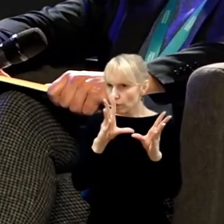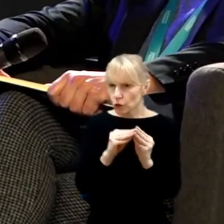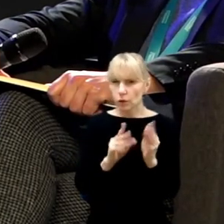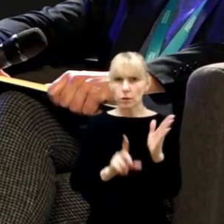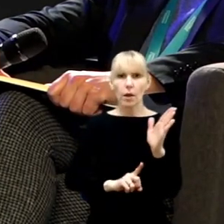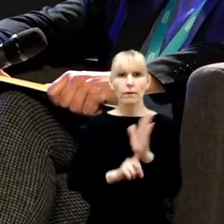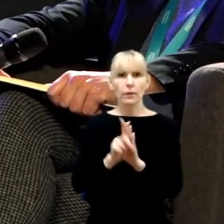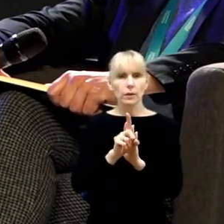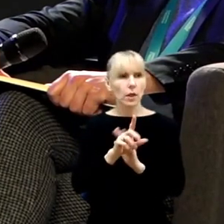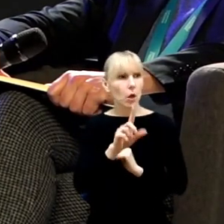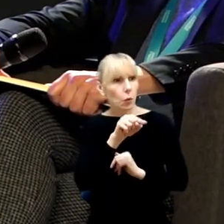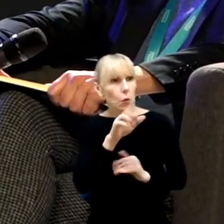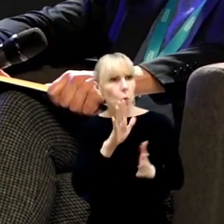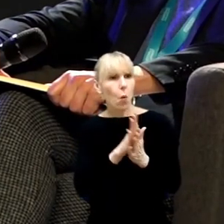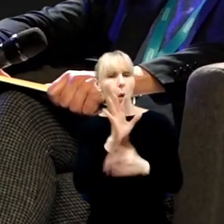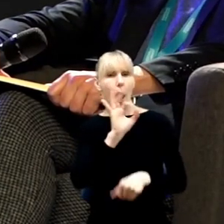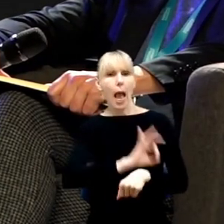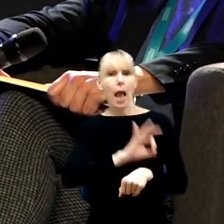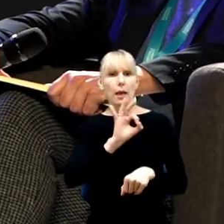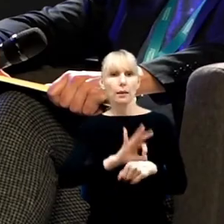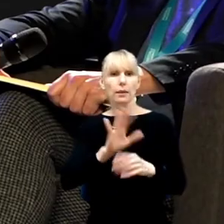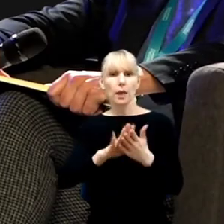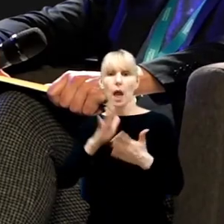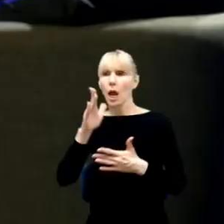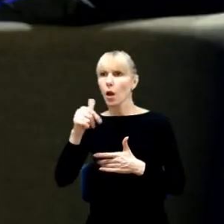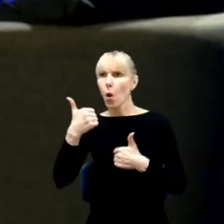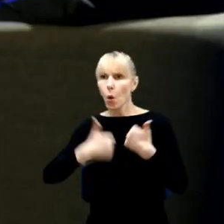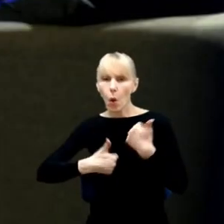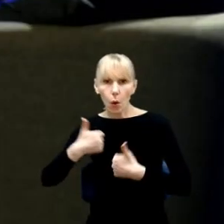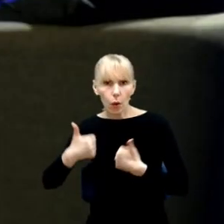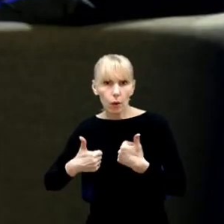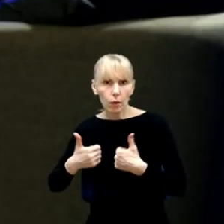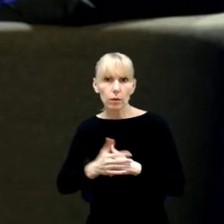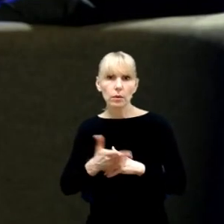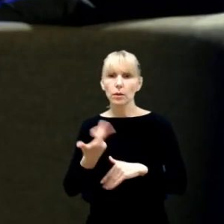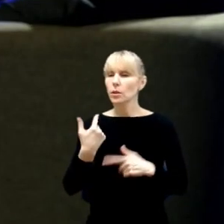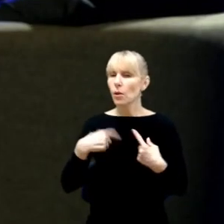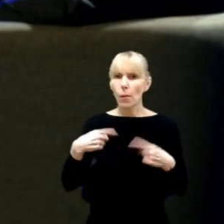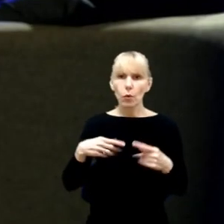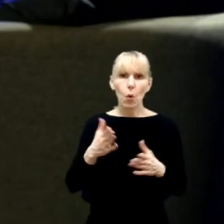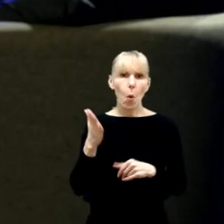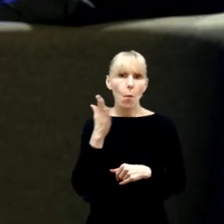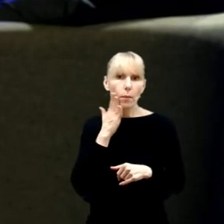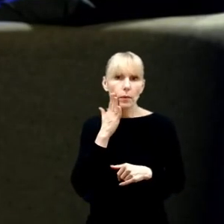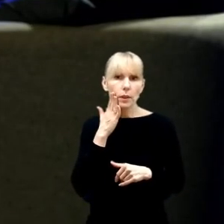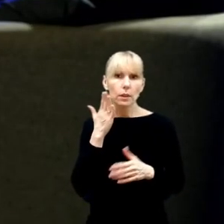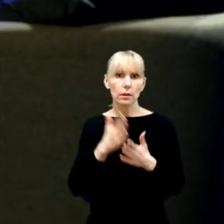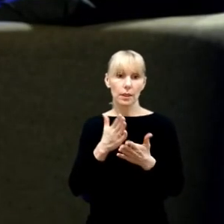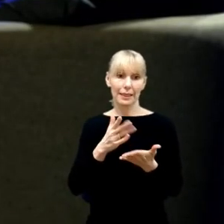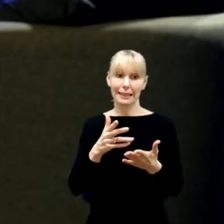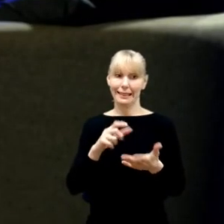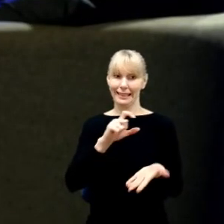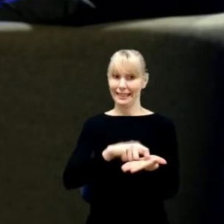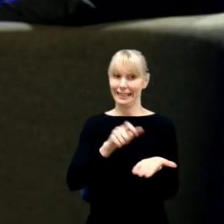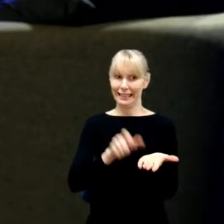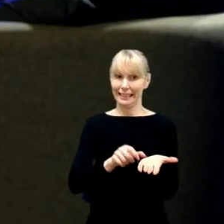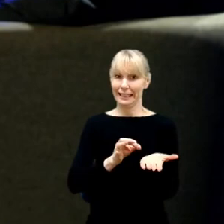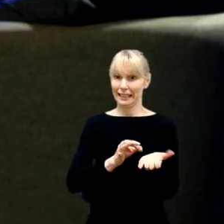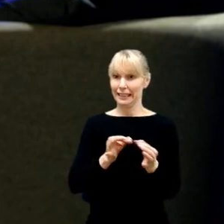Powstawały jako konkursy, nie miały właśnie mieszkań 11-metrowych. Jedynym problemem, który się wszędzie pojawił,